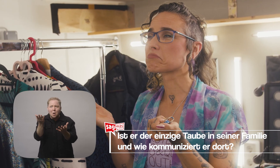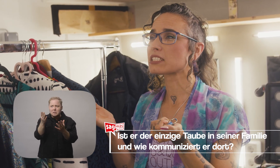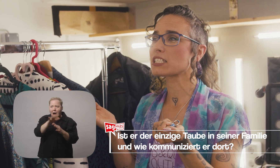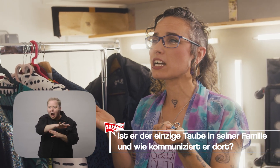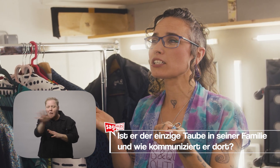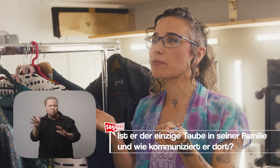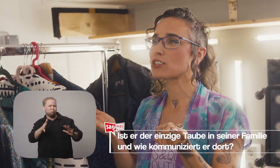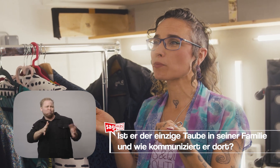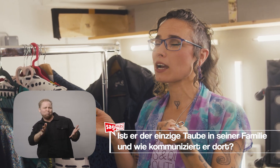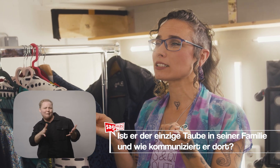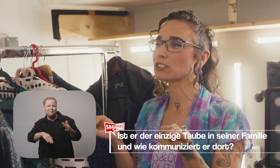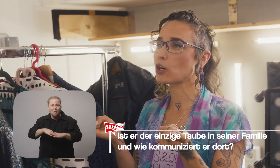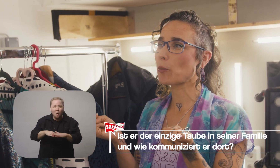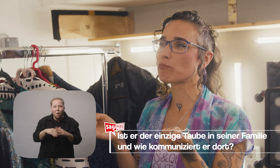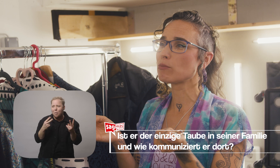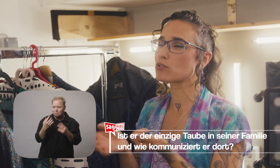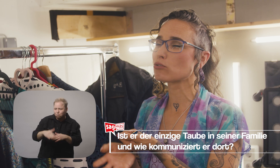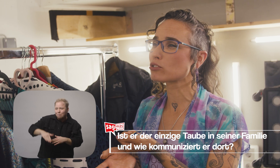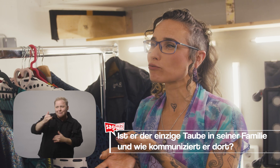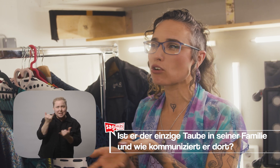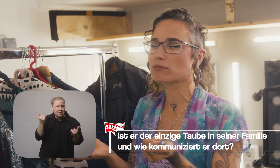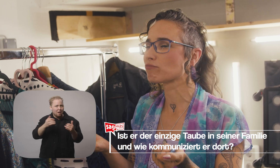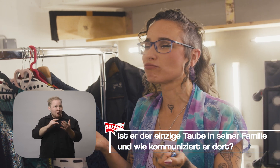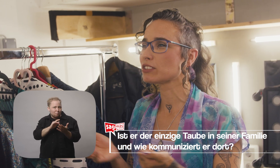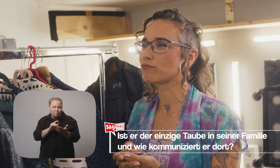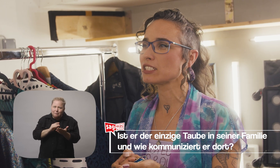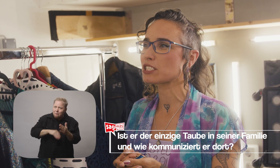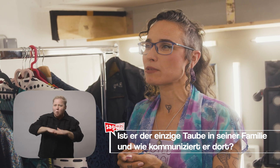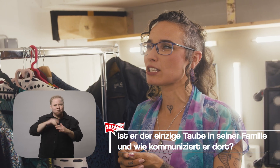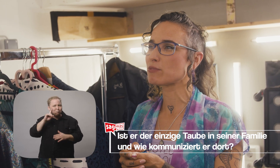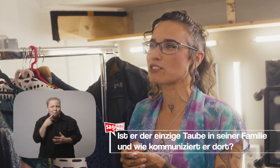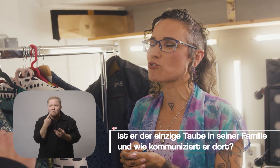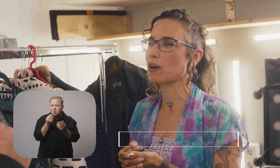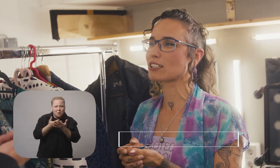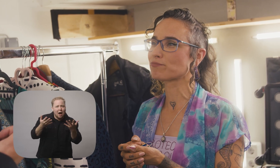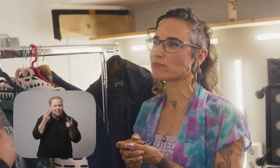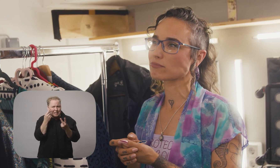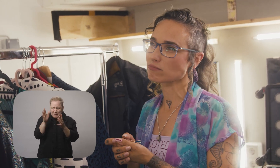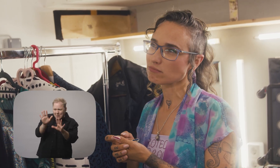seid ihr alle gebärdensprachlich taub? Wie bist du groß geworden? Wie ist das bei dir mit den Sprachen?